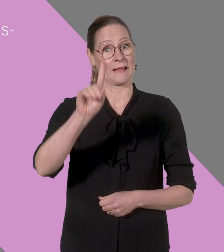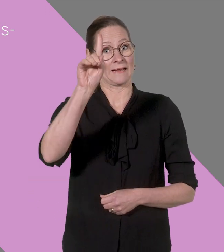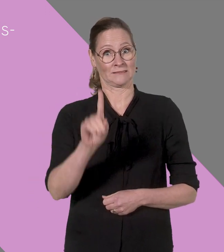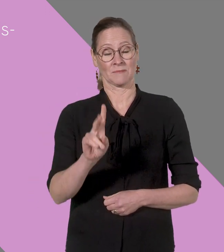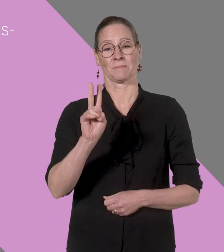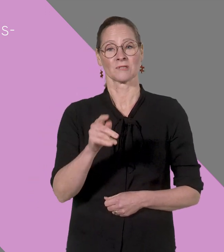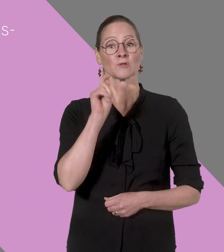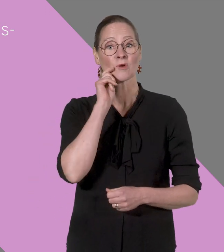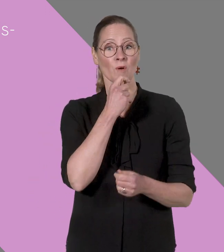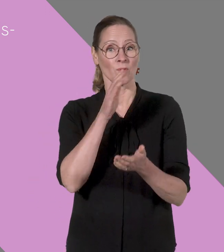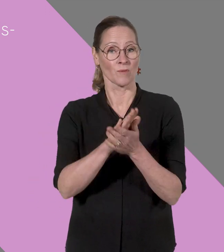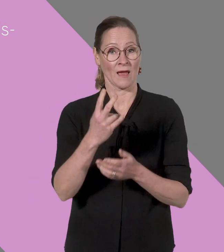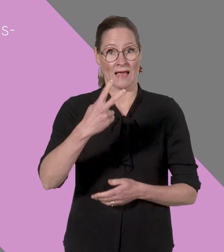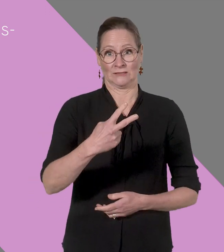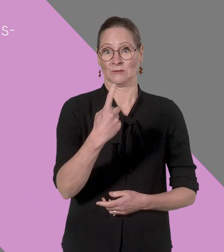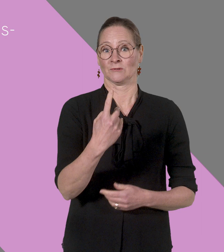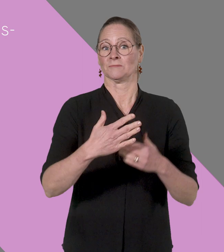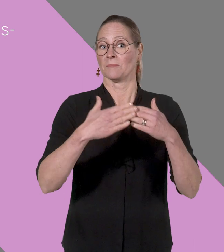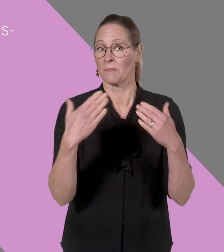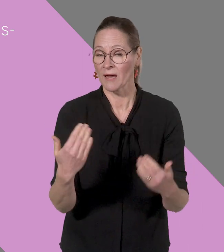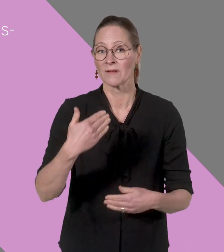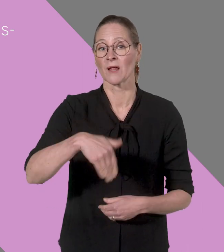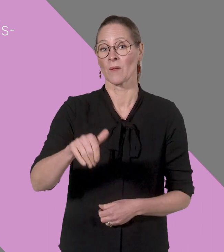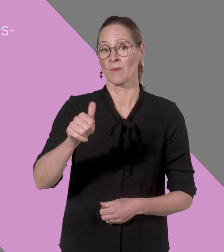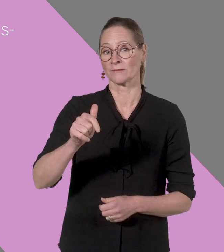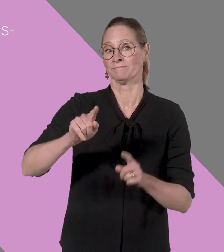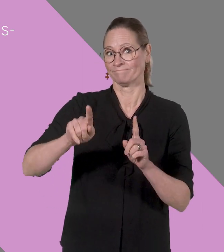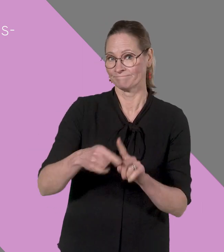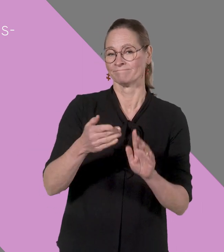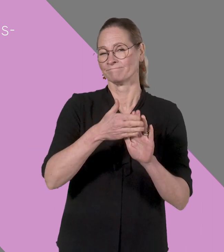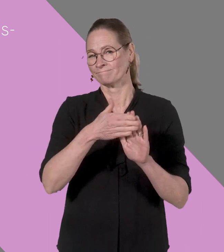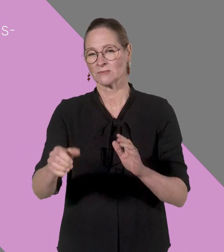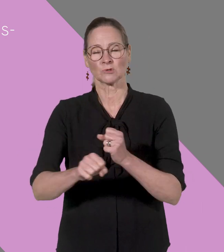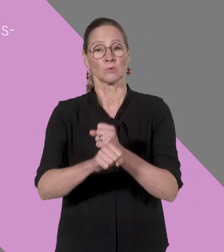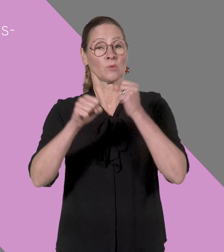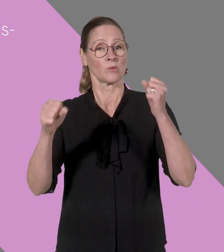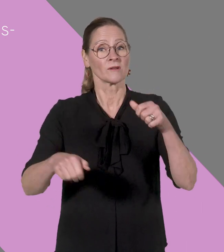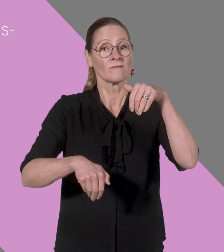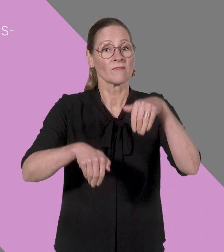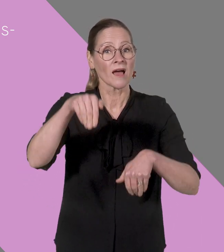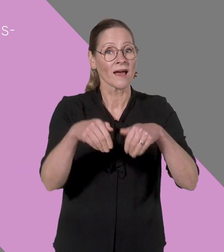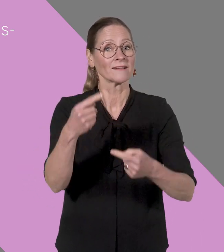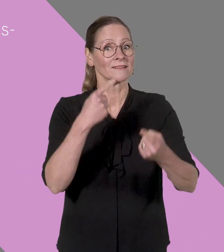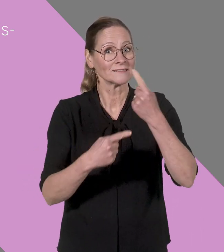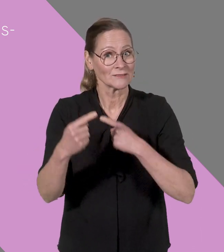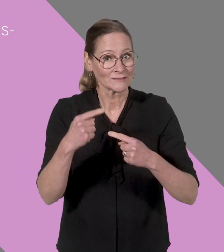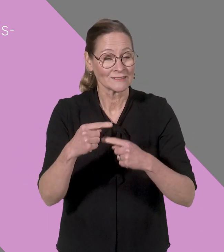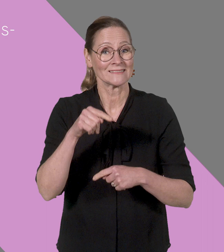Ensimmäiseksi on luvassa 21.12. kello 21 alkava suuri vaalikeskustelu, -